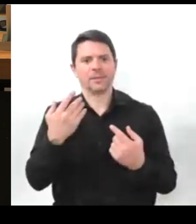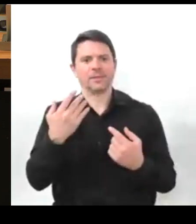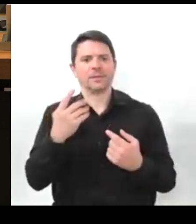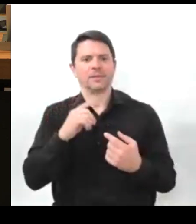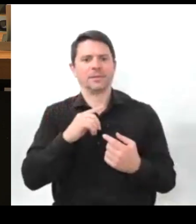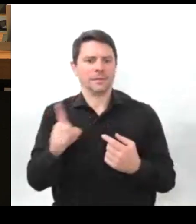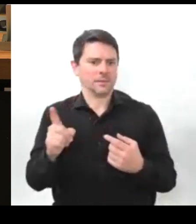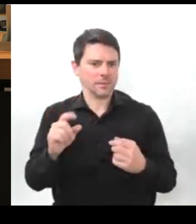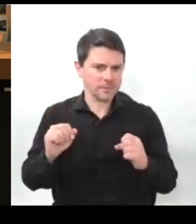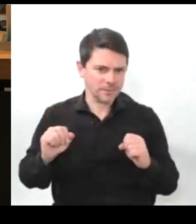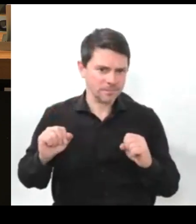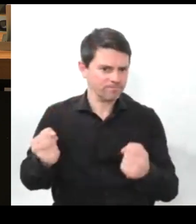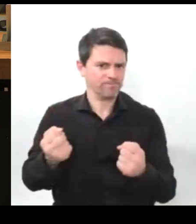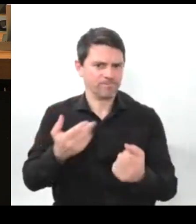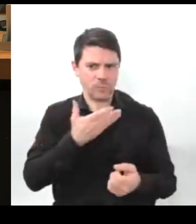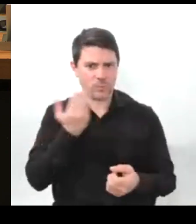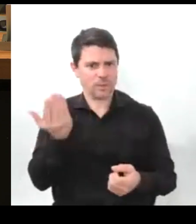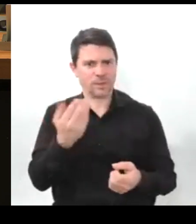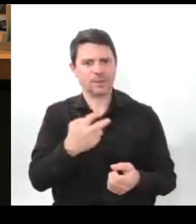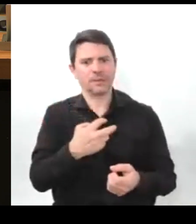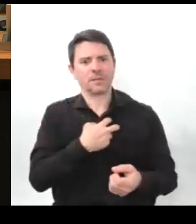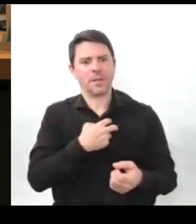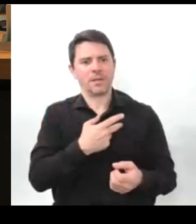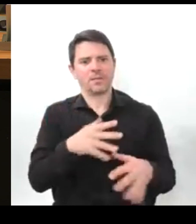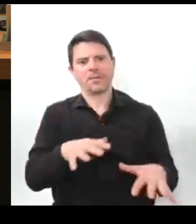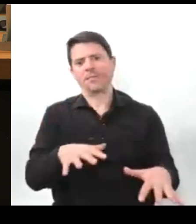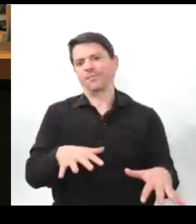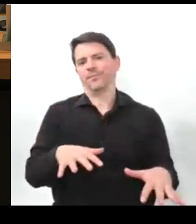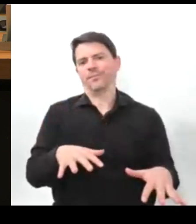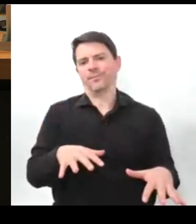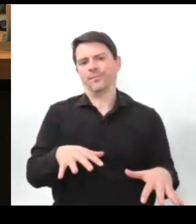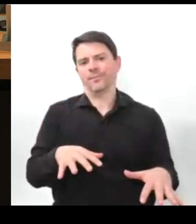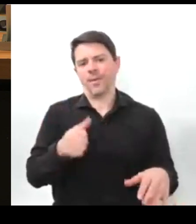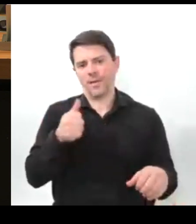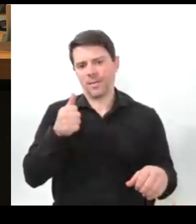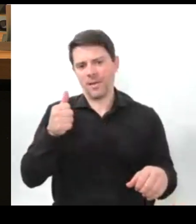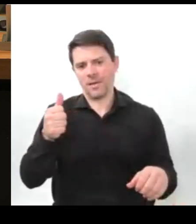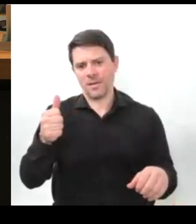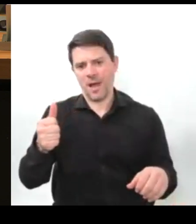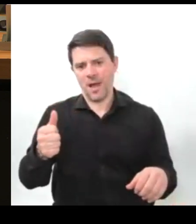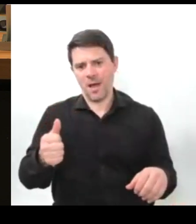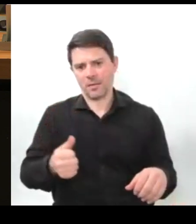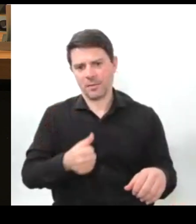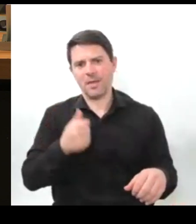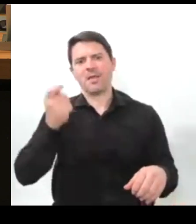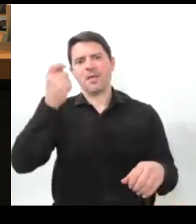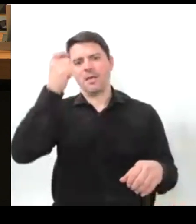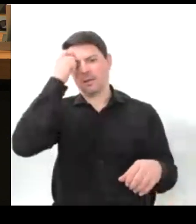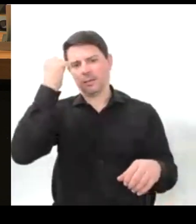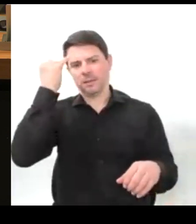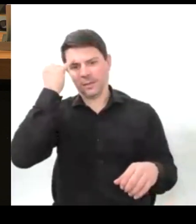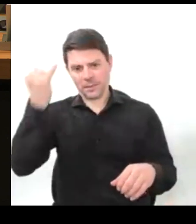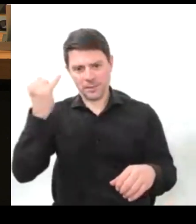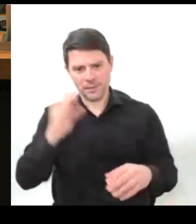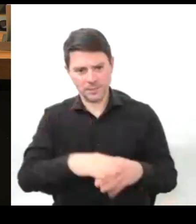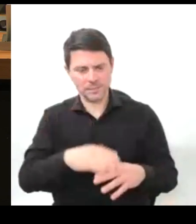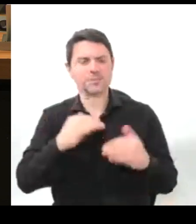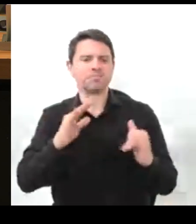Und das kann ich mir nur wünschen, für die Bürgerinnen und Bürger Berlins, dass vielleicht in Zukunft andere die Verantwortung für dieses Ressort tragen, um dann endlich